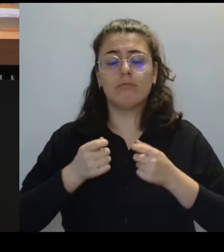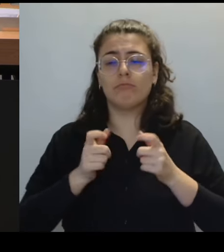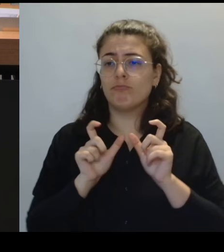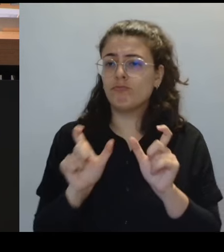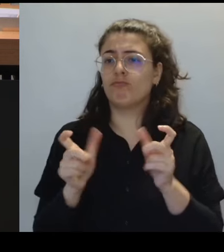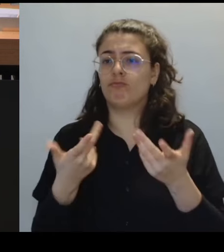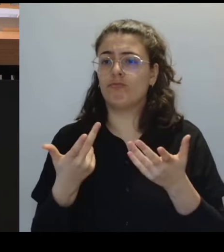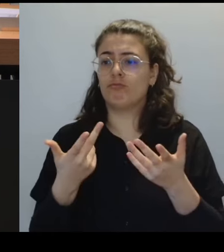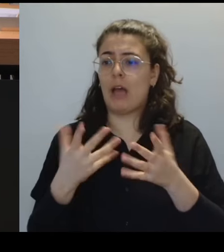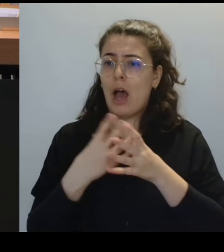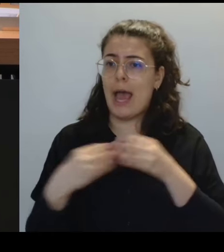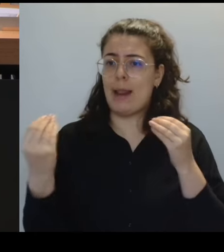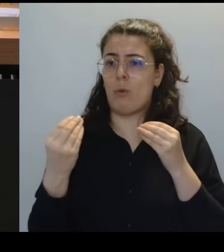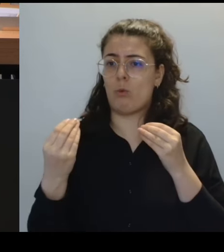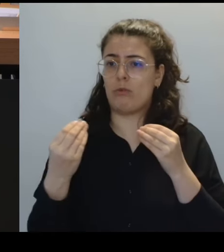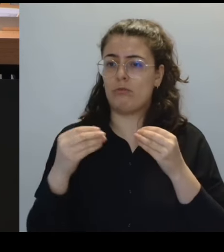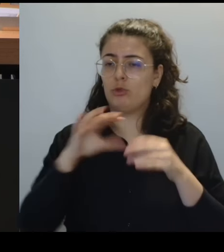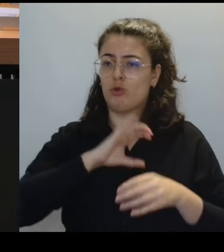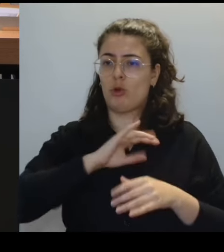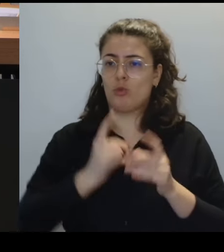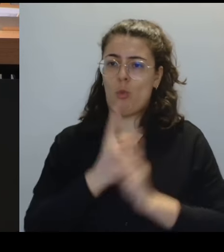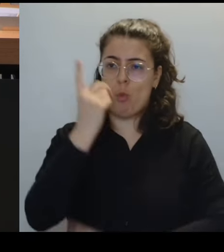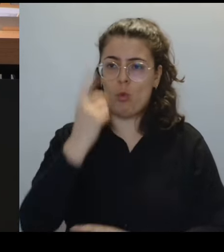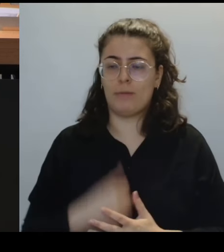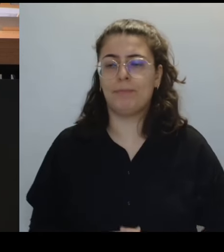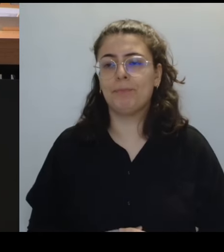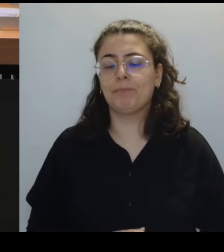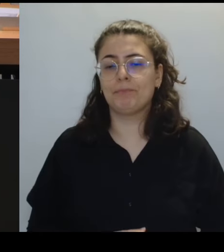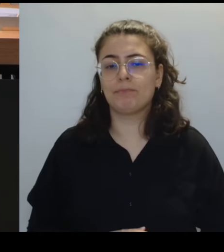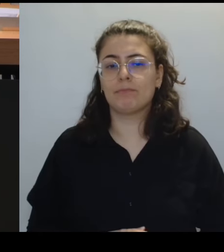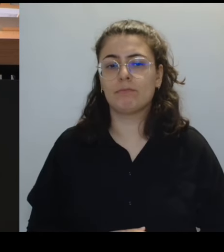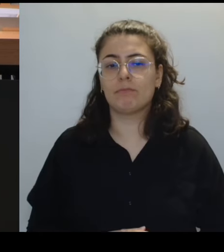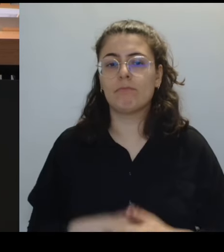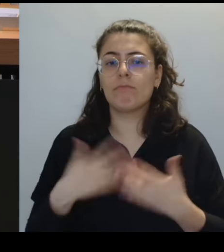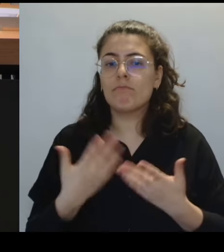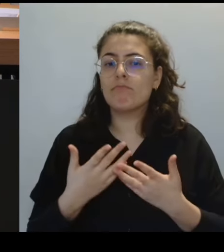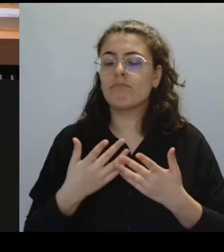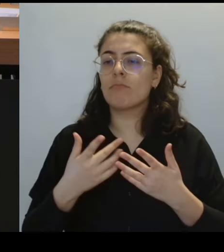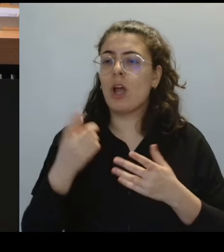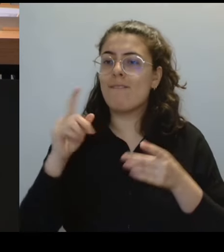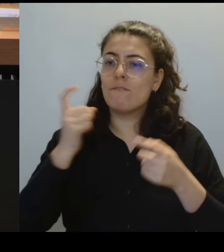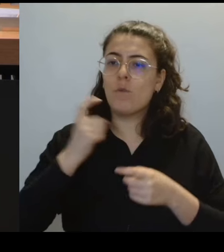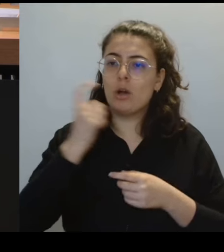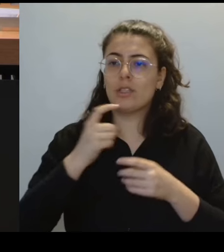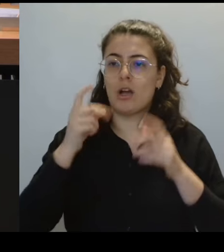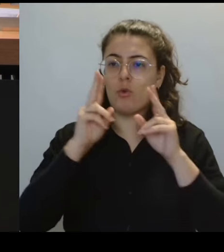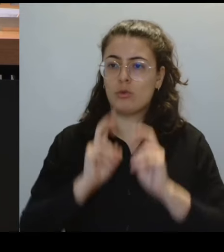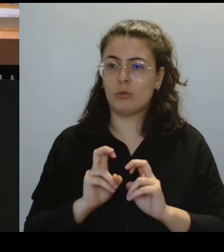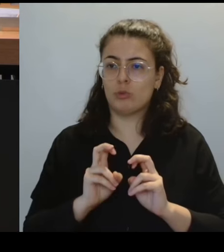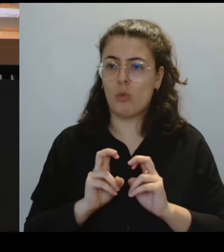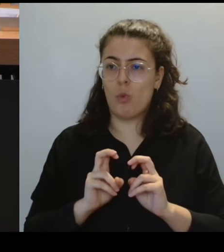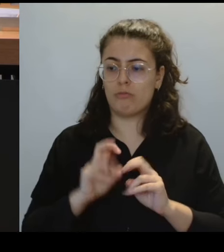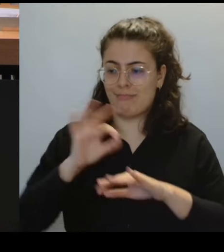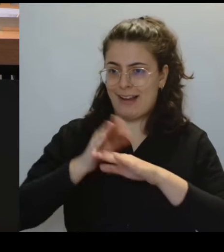Kurzärztliche Vorsorgeuntersuchungen sind generell ein wichtiges Instrument, um gesundheitliche Probleme zu erkennen